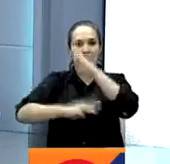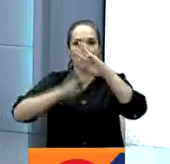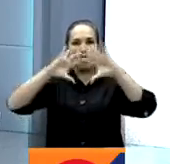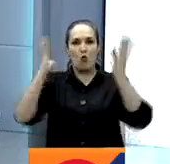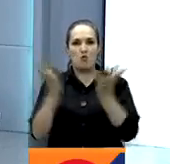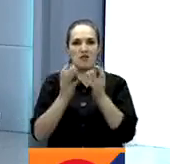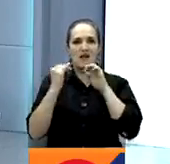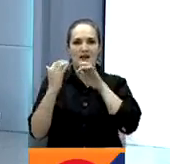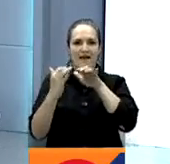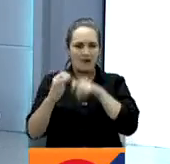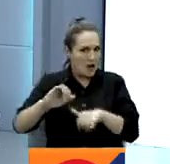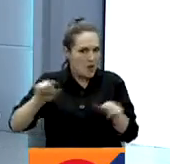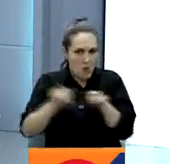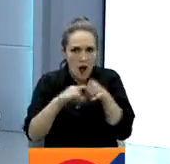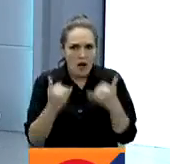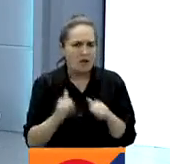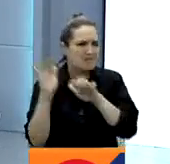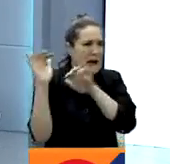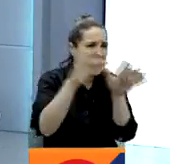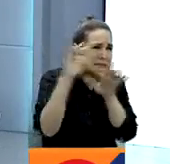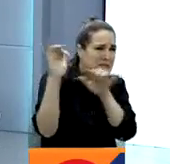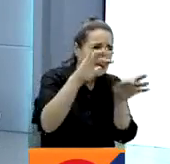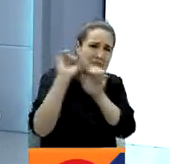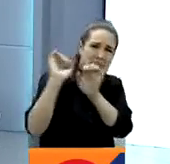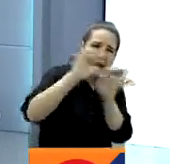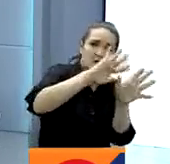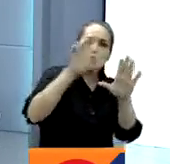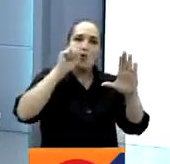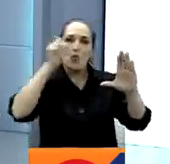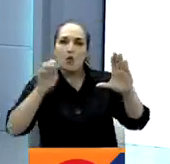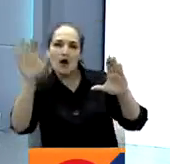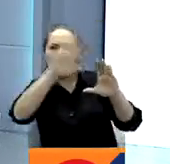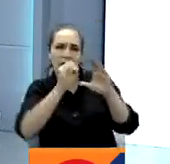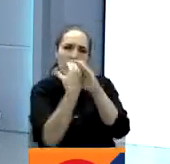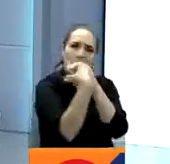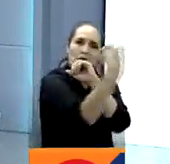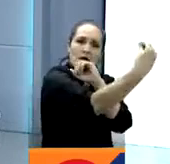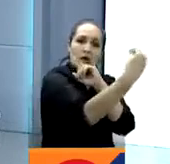CUMPLIRSE CUATRO SEMANAS DEL INVASIóN RUSA EN UCRANIA SE REGISTRA LA MAYOR